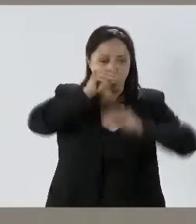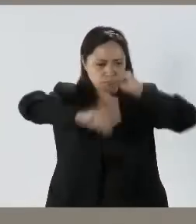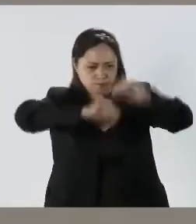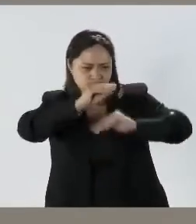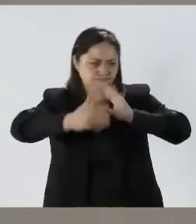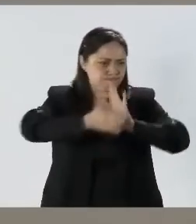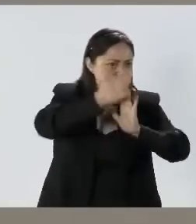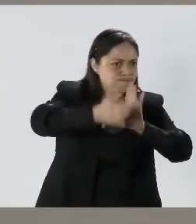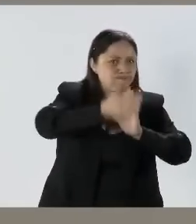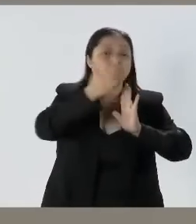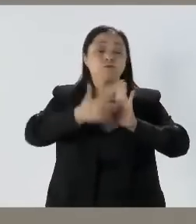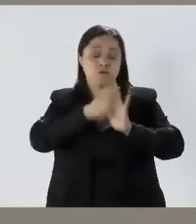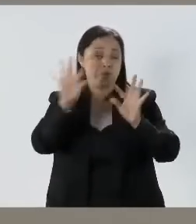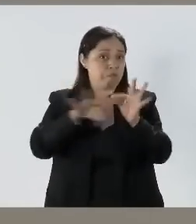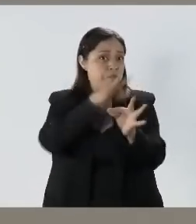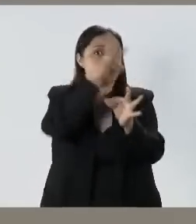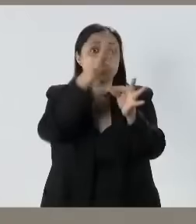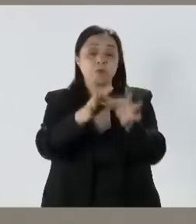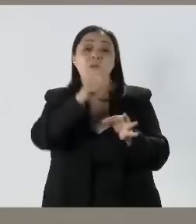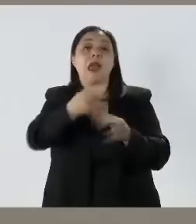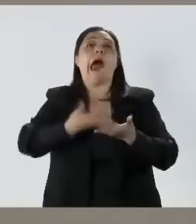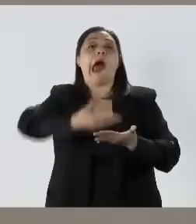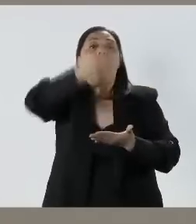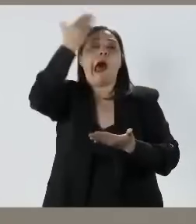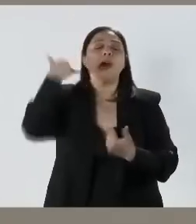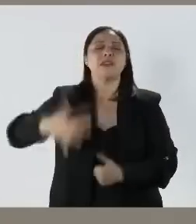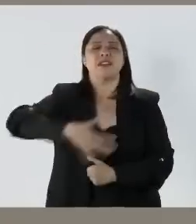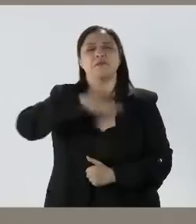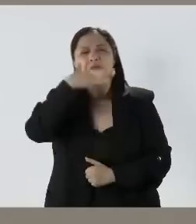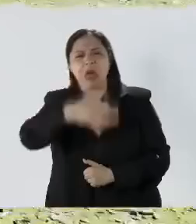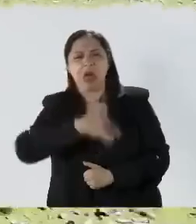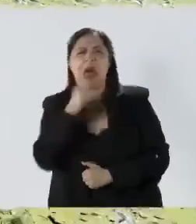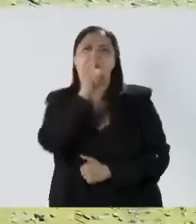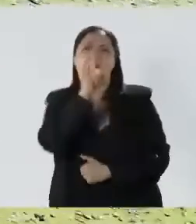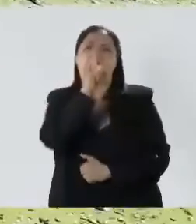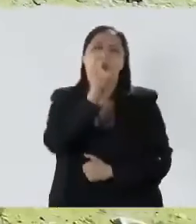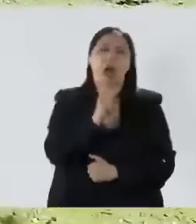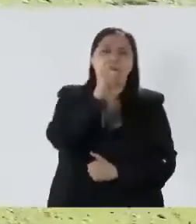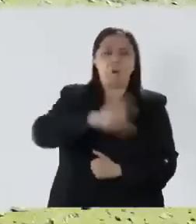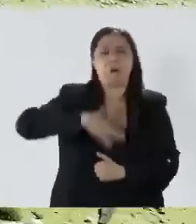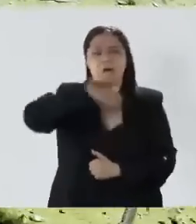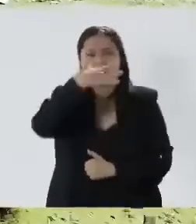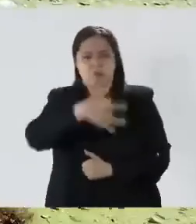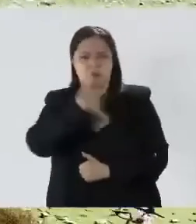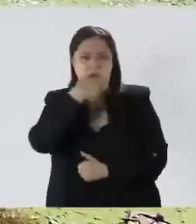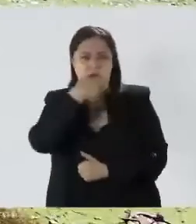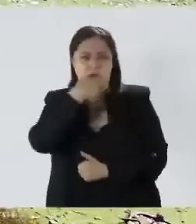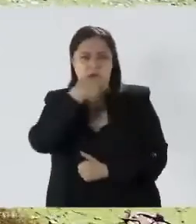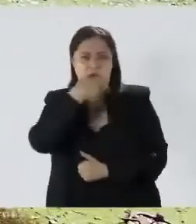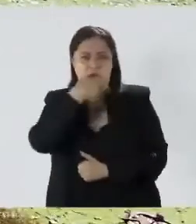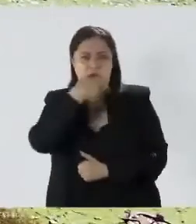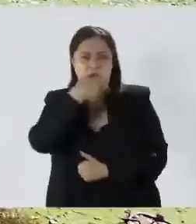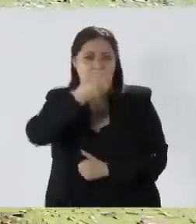basurero y depósito de aguas contaminadas en un bello espacio público para el recreo